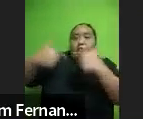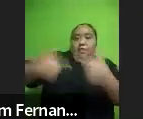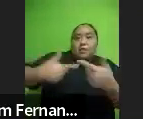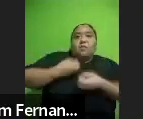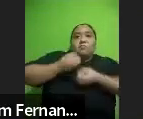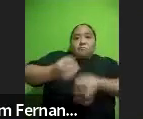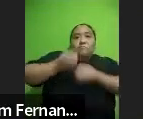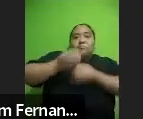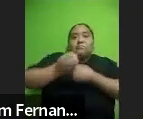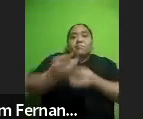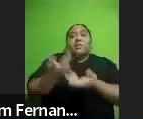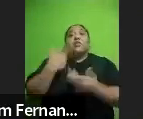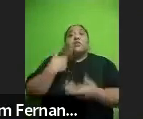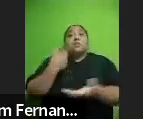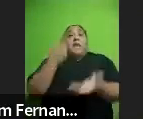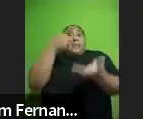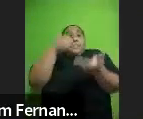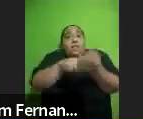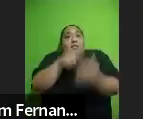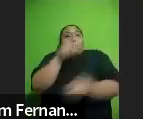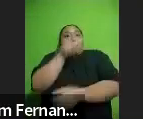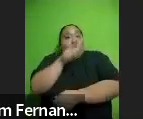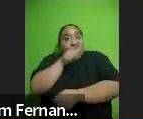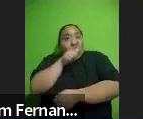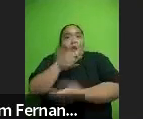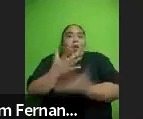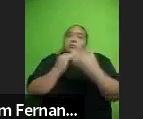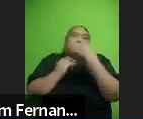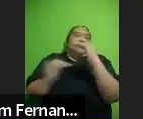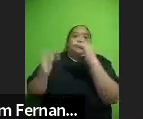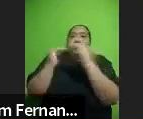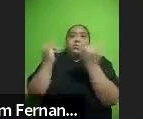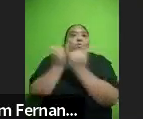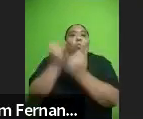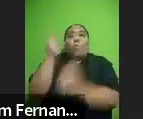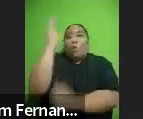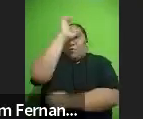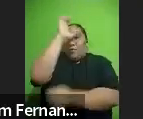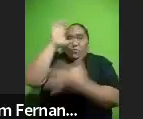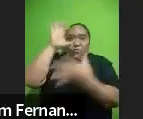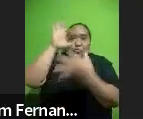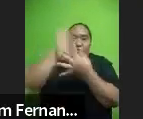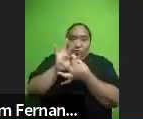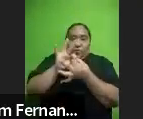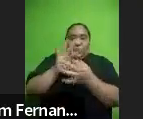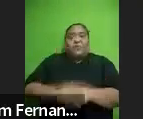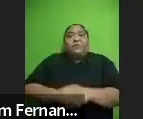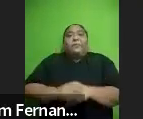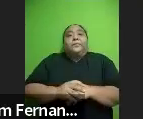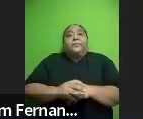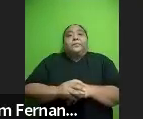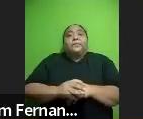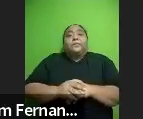generación en generación si hay una lengua, hay cultura. Es ultura, es en ese